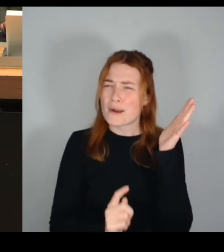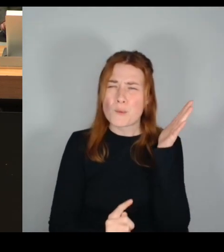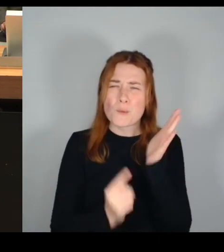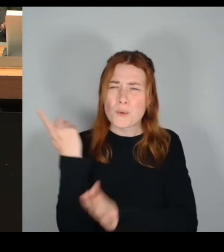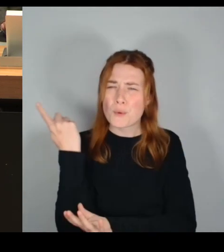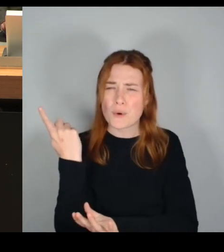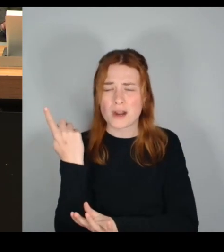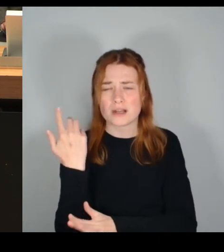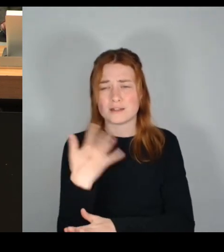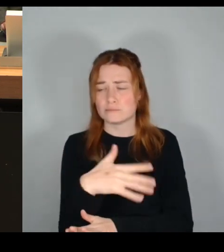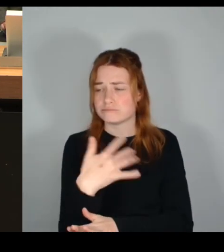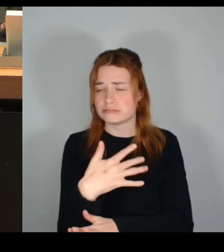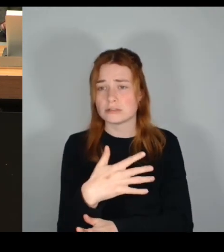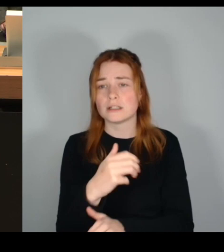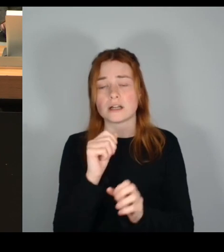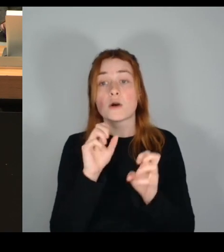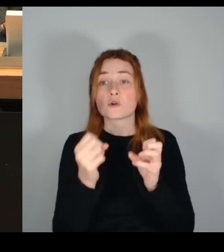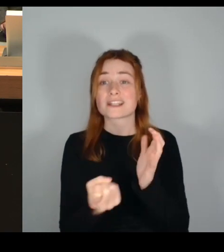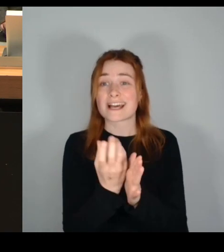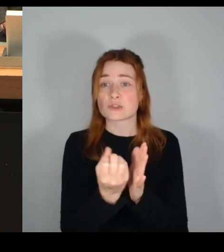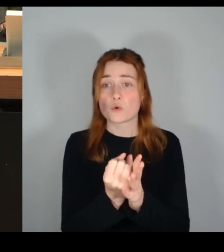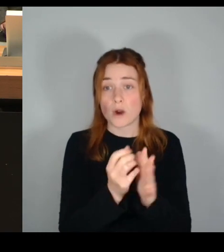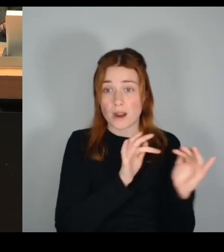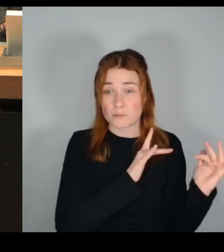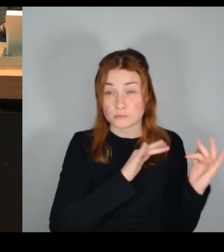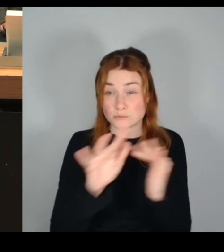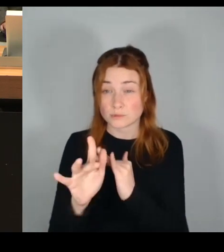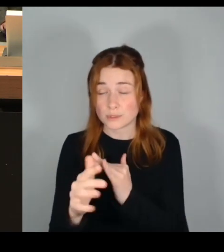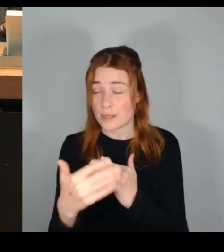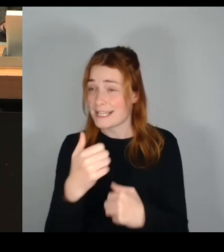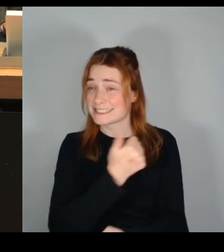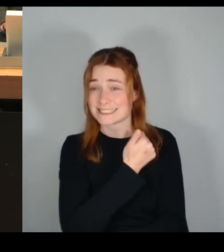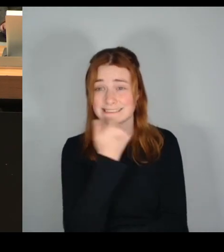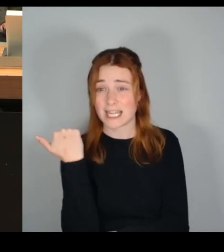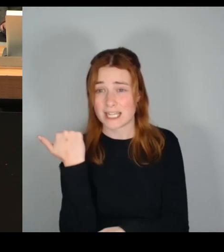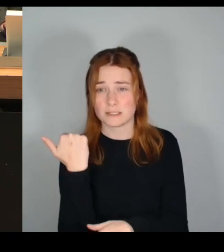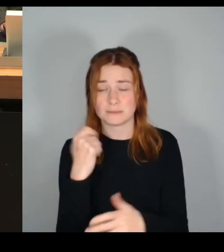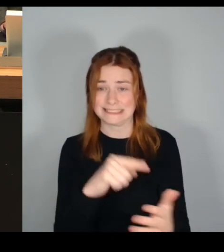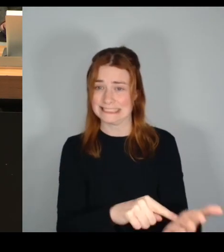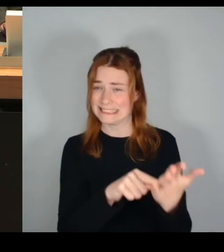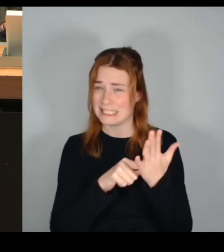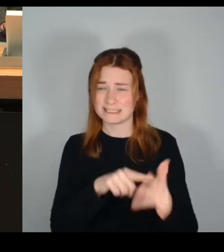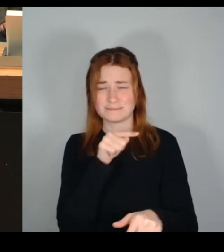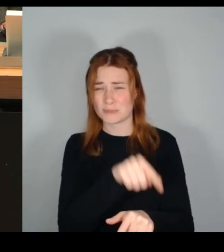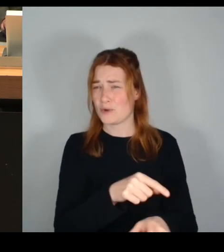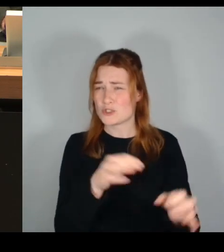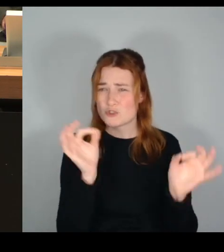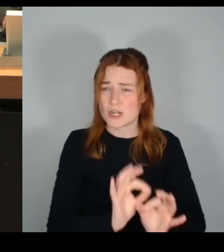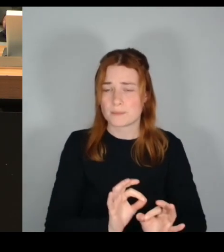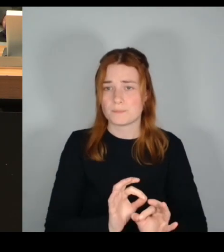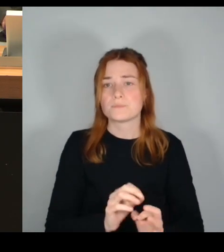Aber auch der Angriffskrieg Russlands gegen die Ukraine führt uns deutlich vor Augen welche Gefahr von AKWs ausgehen.